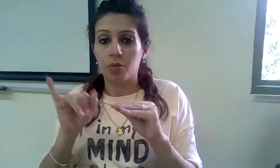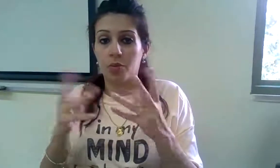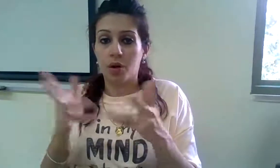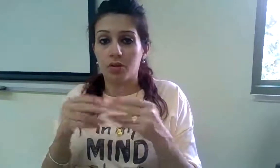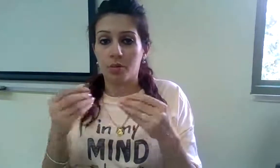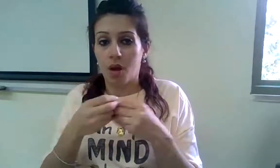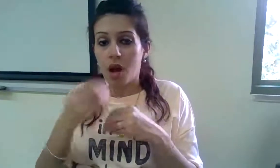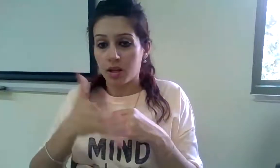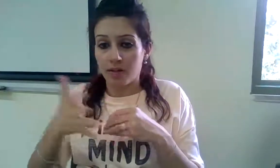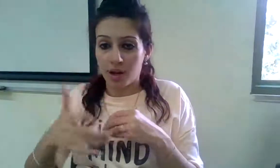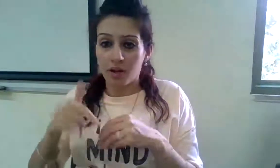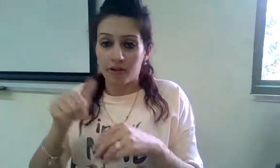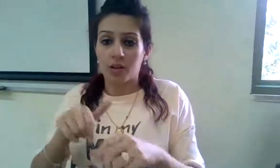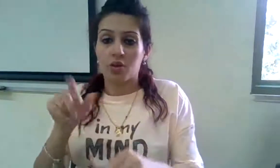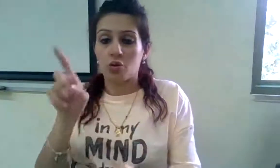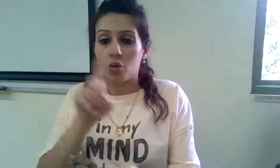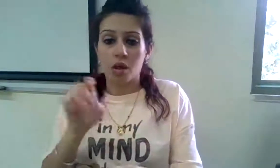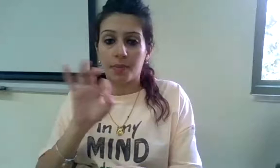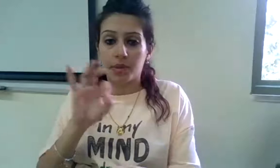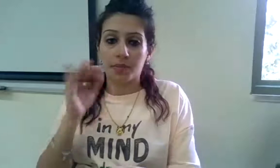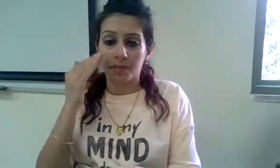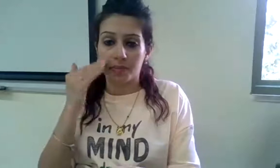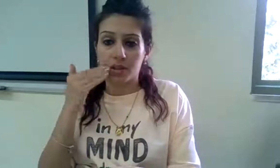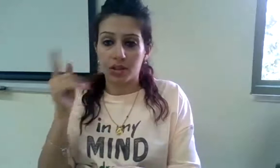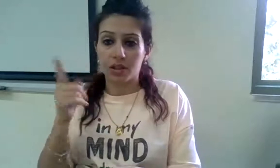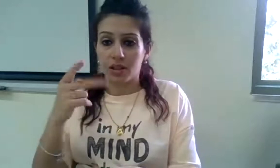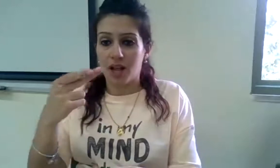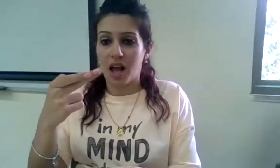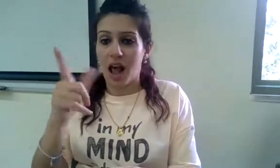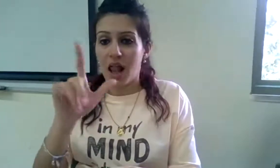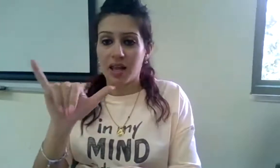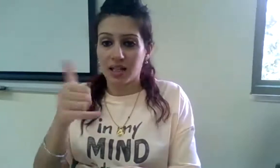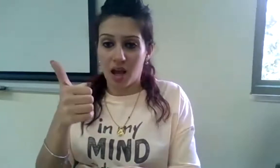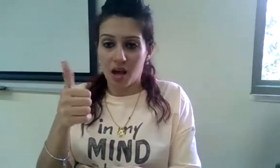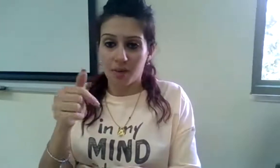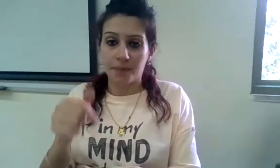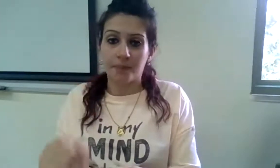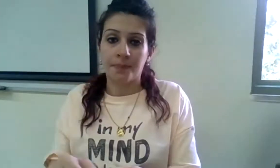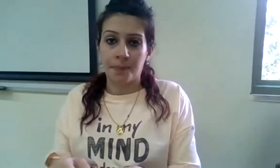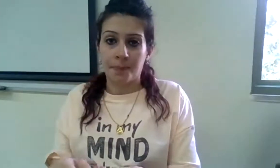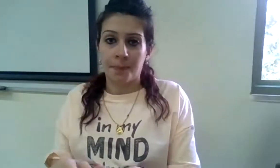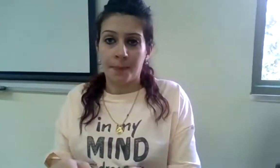على سبيل المثال للتعلم منها هنا في الأردن